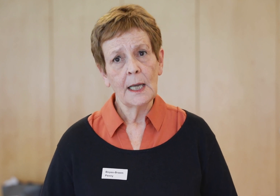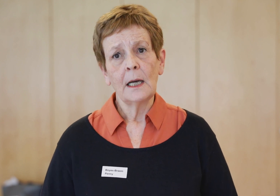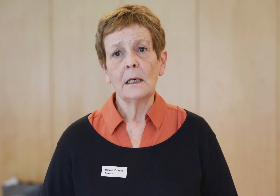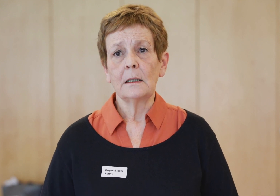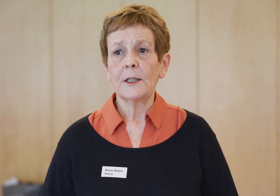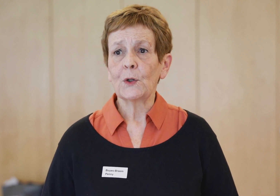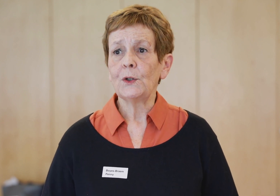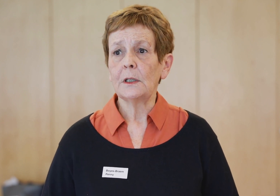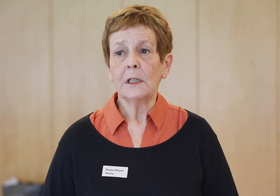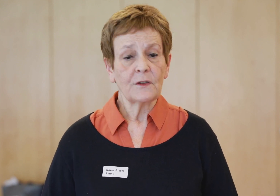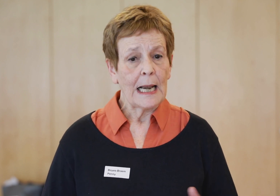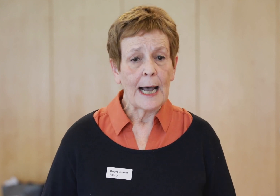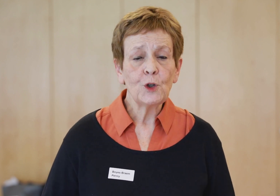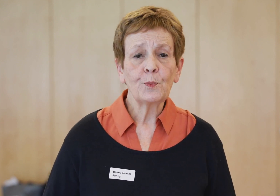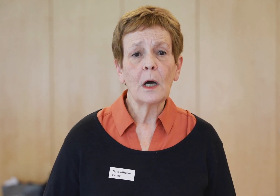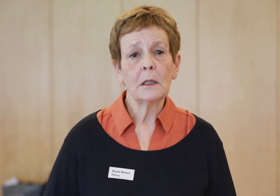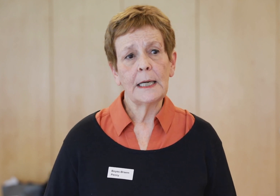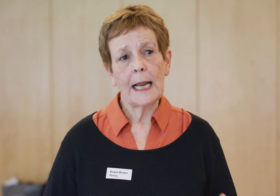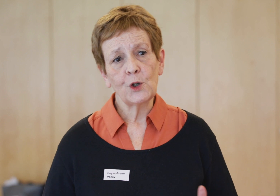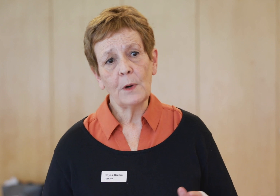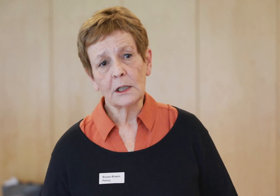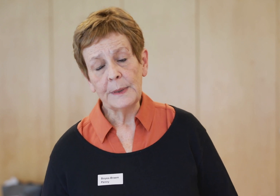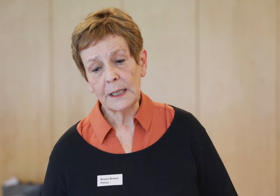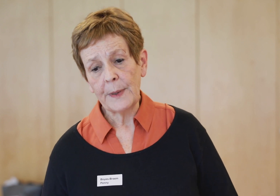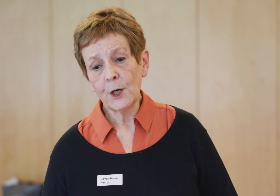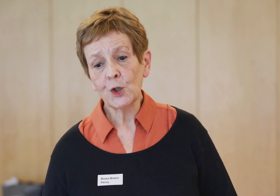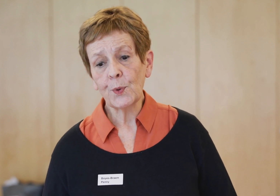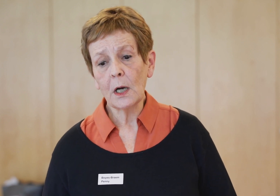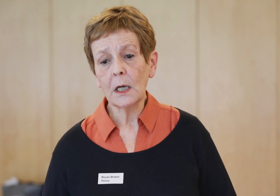Es könnten zwei Lautsprachen, eine Lautsprache mit Gebärdensprache…